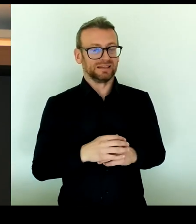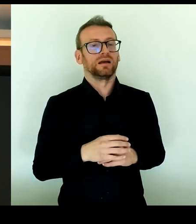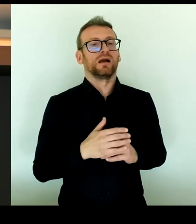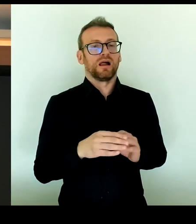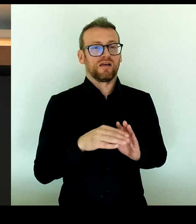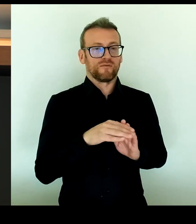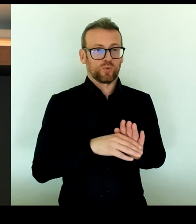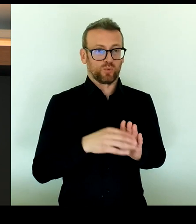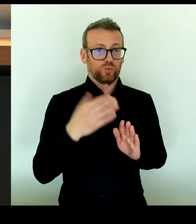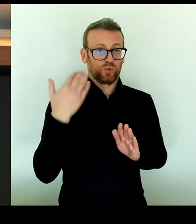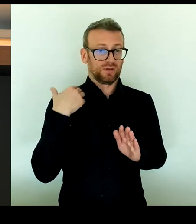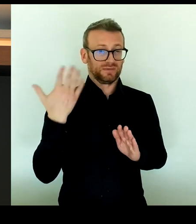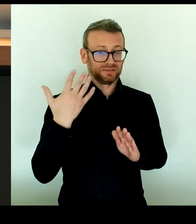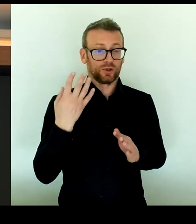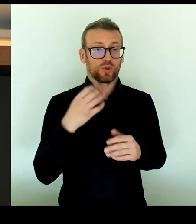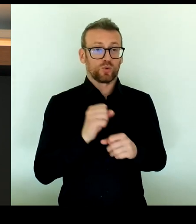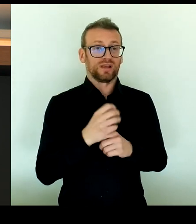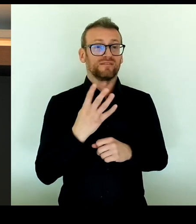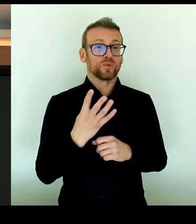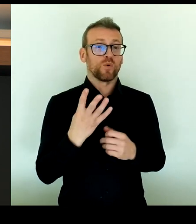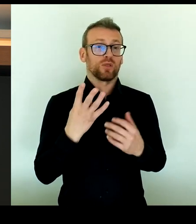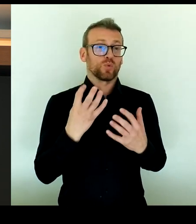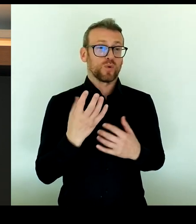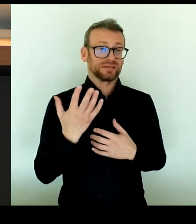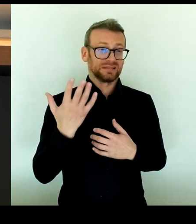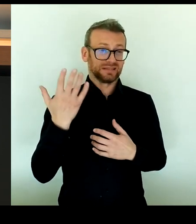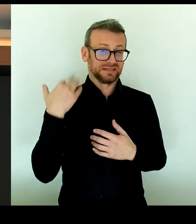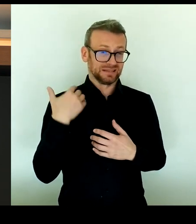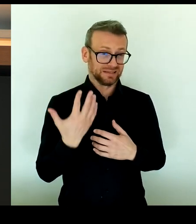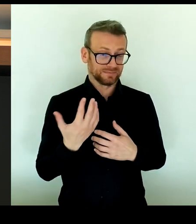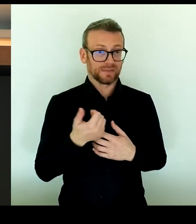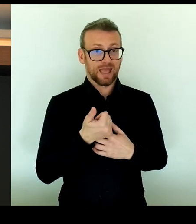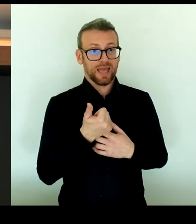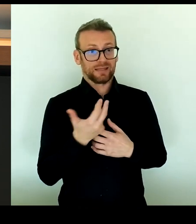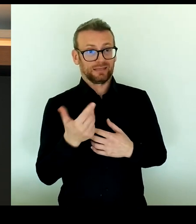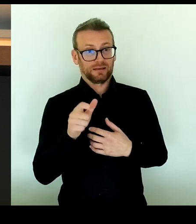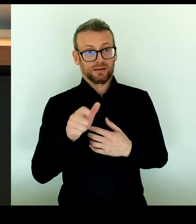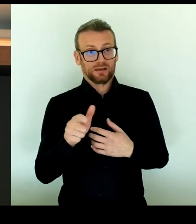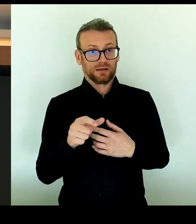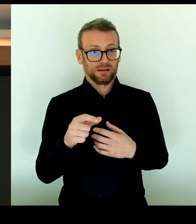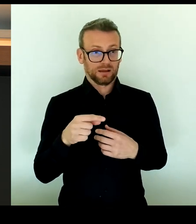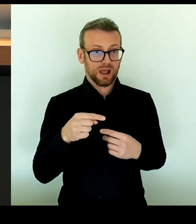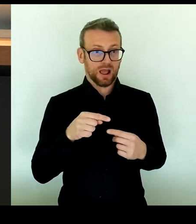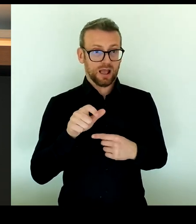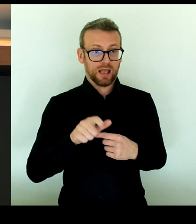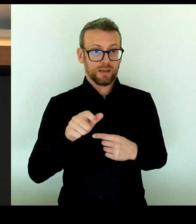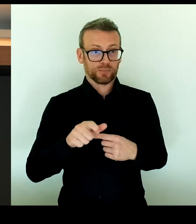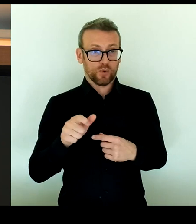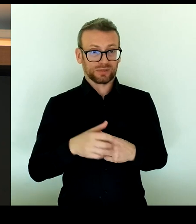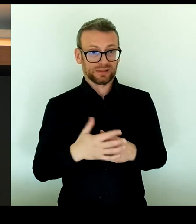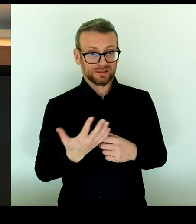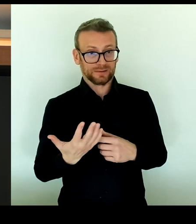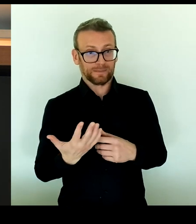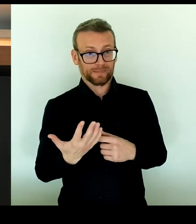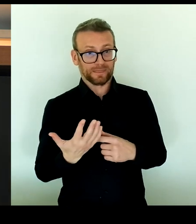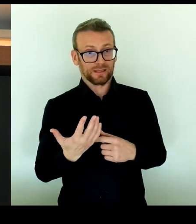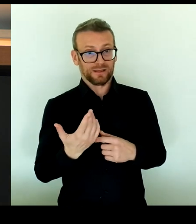Auch im Namen meiner Fraktion möchte ich mich bei allen Mitarbeiterin der Berliner Beauftragten für Datenschutz und Informationsfreiheit, Ihnen aber